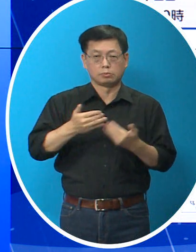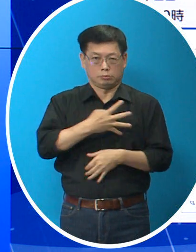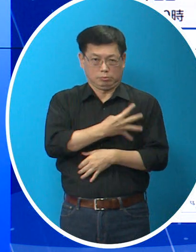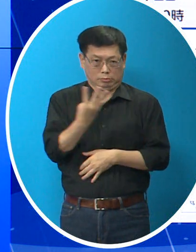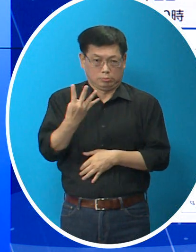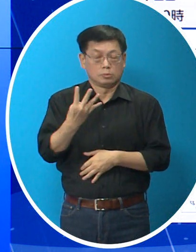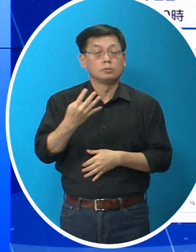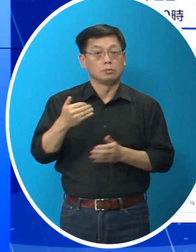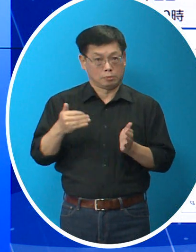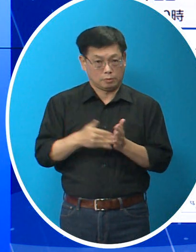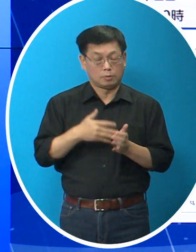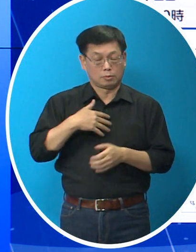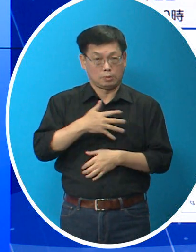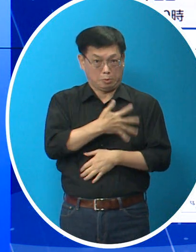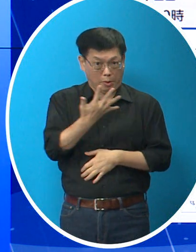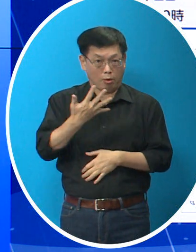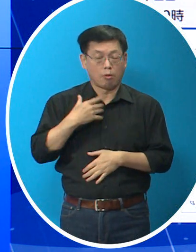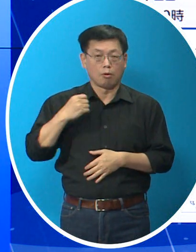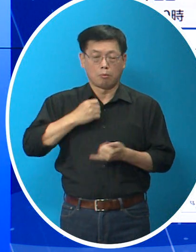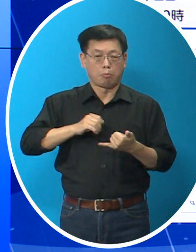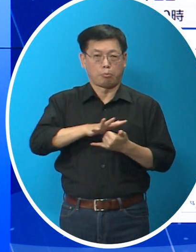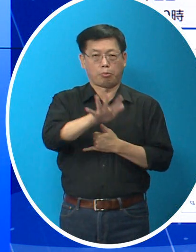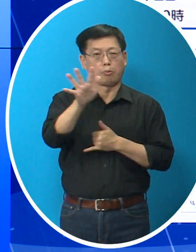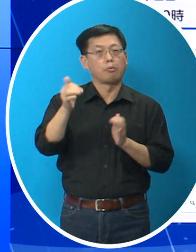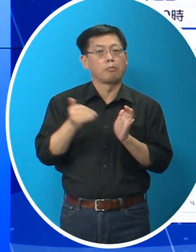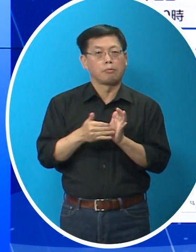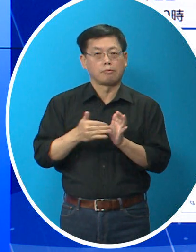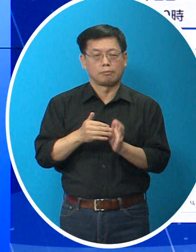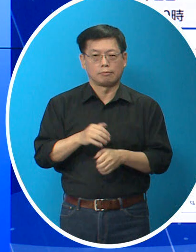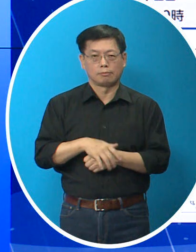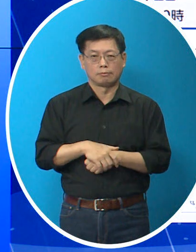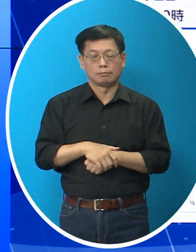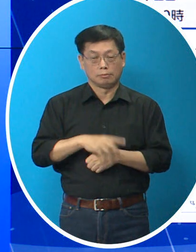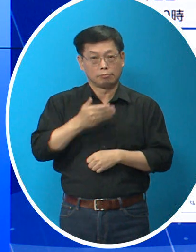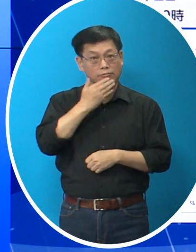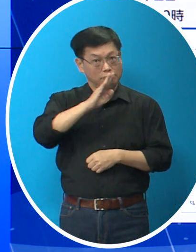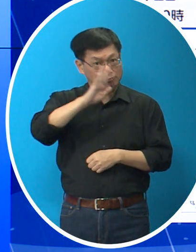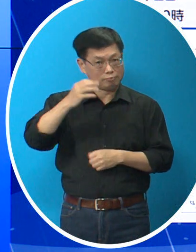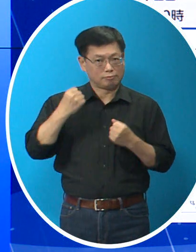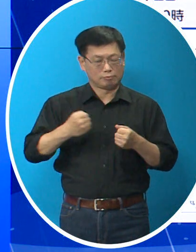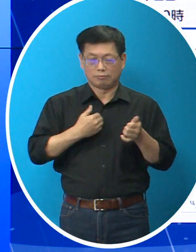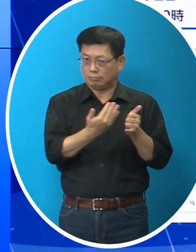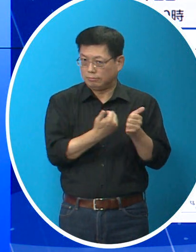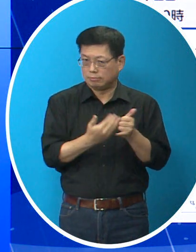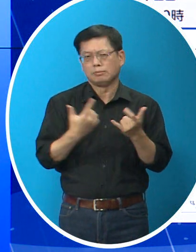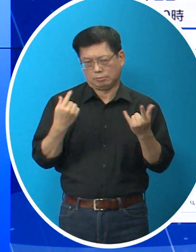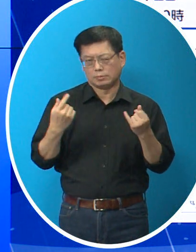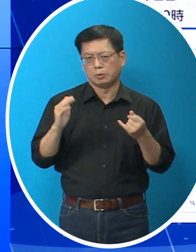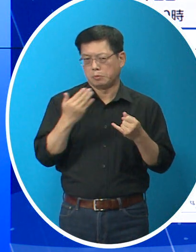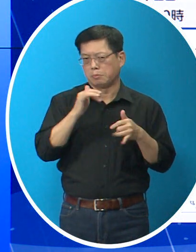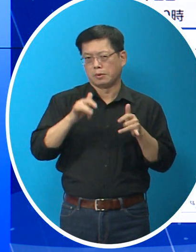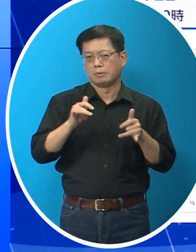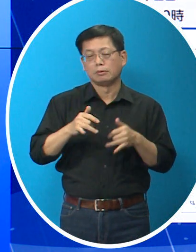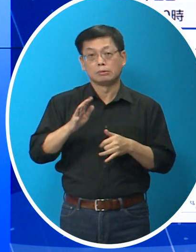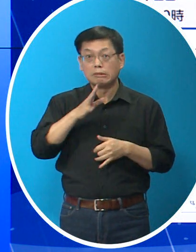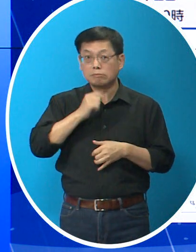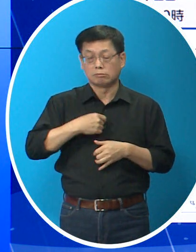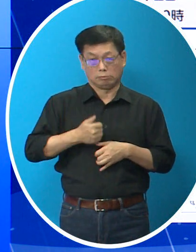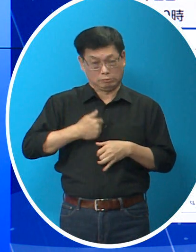週五之後鋒面逐漸的遠離台灣 天氣來說在西半部還是不穩定 但是整體的降雨的情況